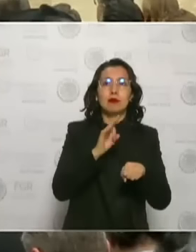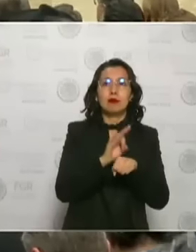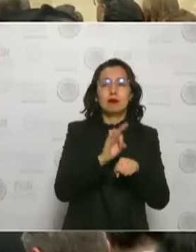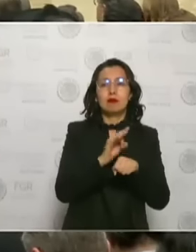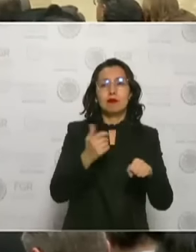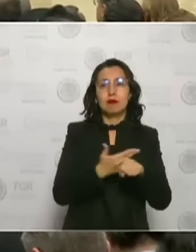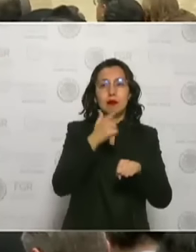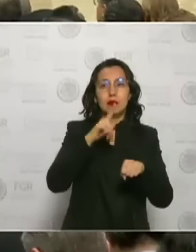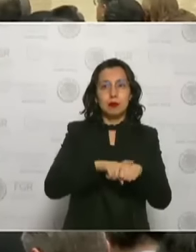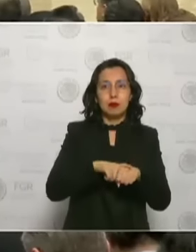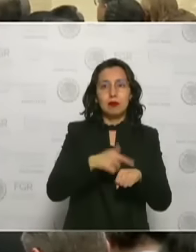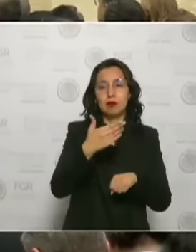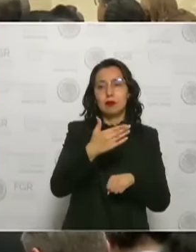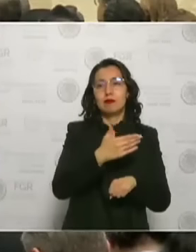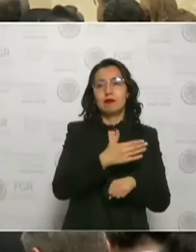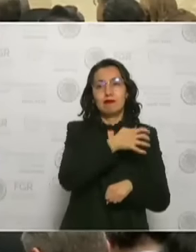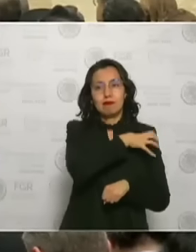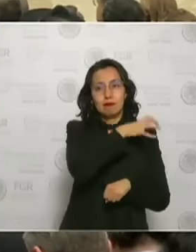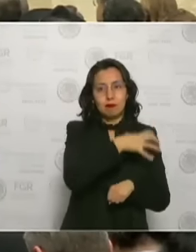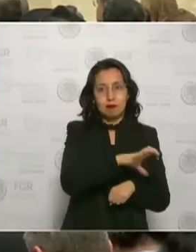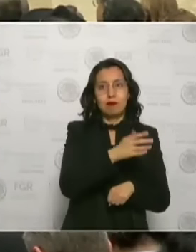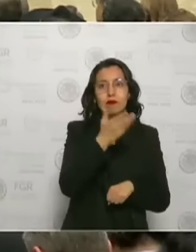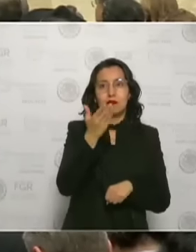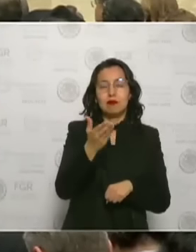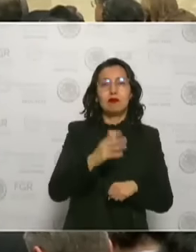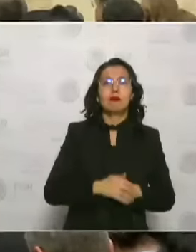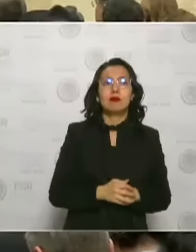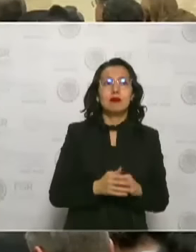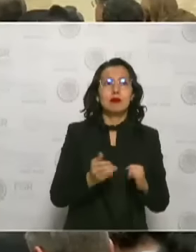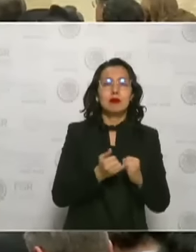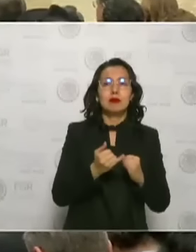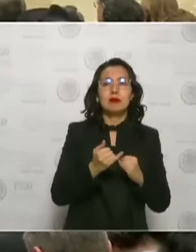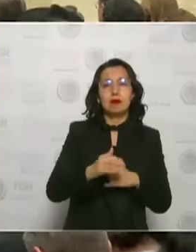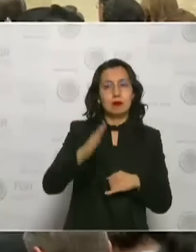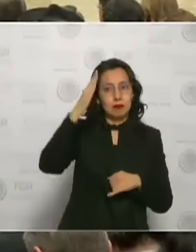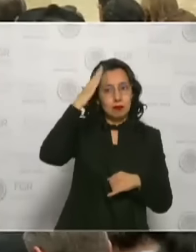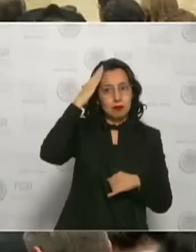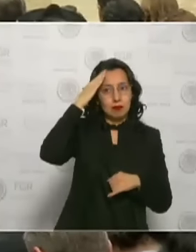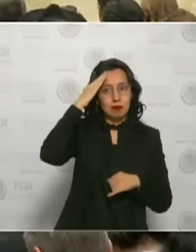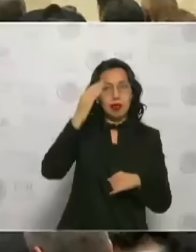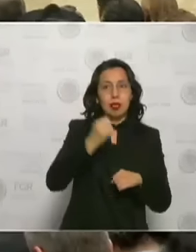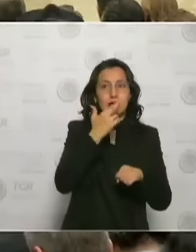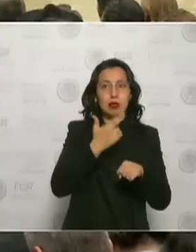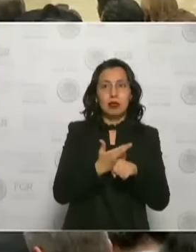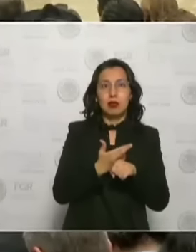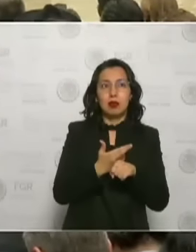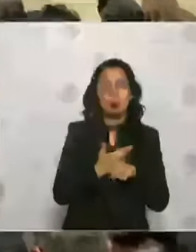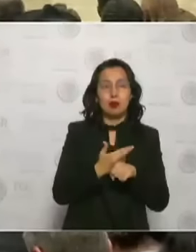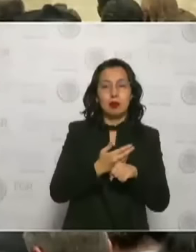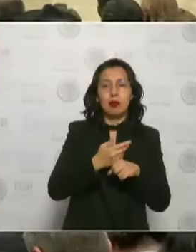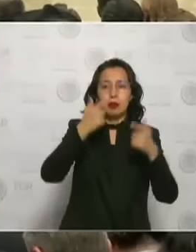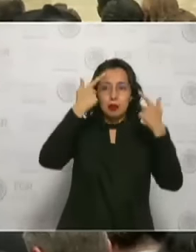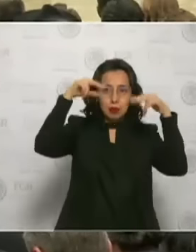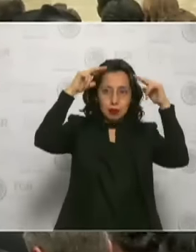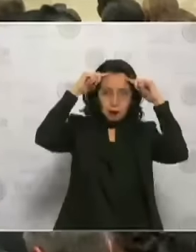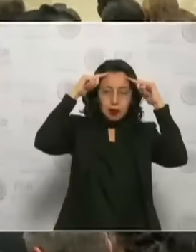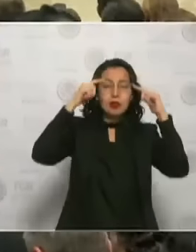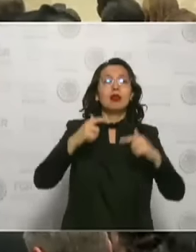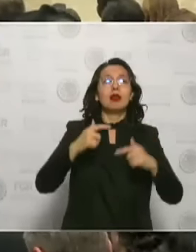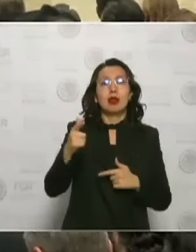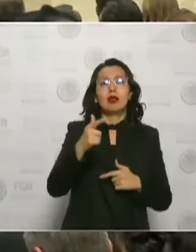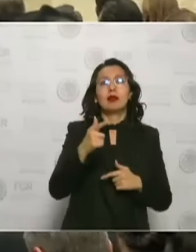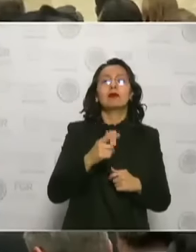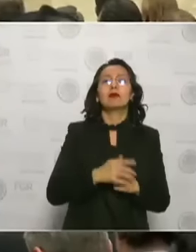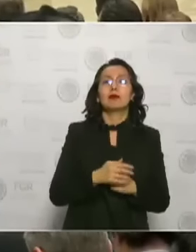mi querido general Ricardo Trevilla, al titular de la Secretaría de Marina, el Almirante Raimundo